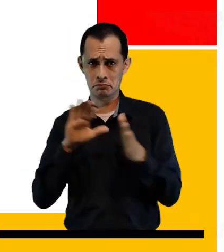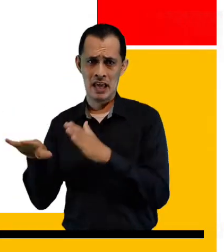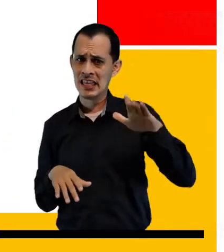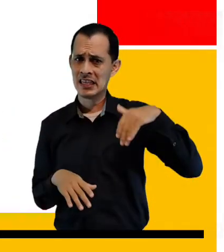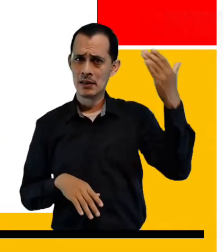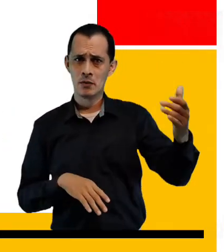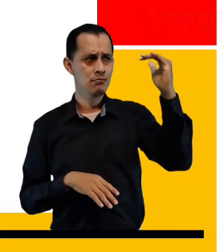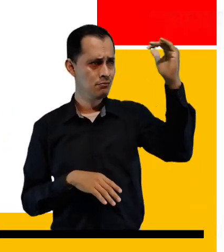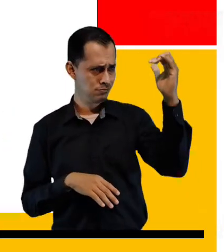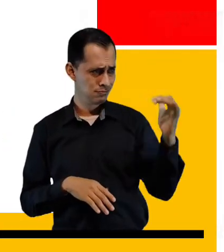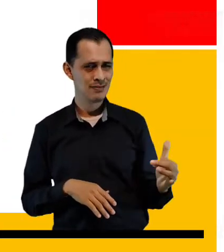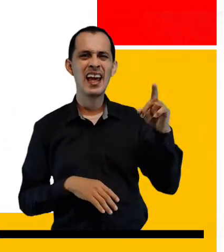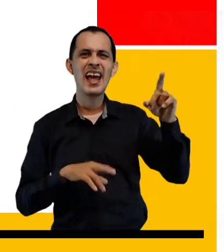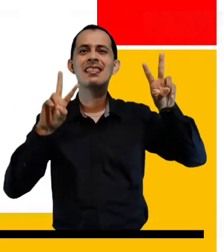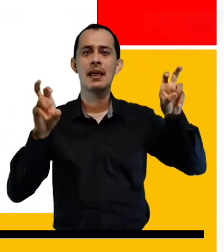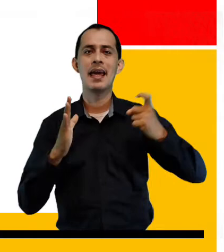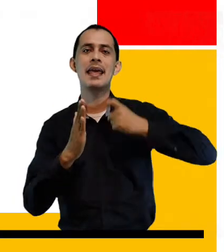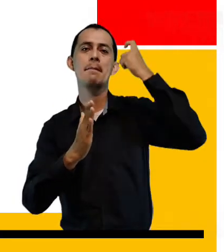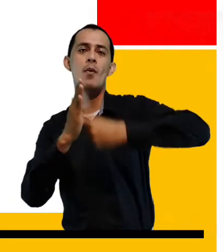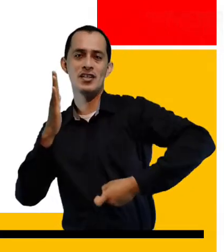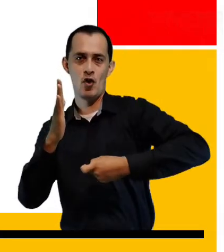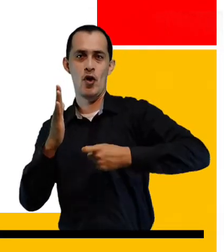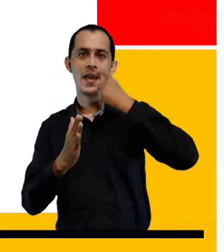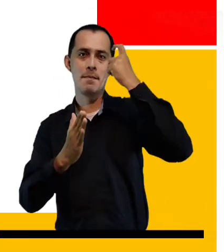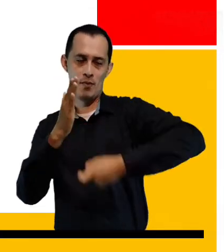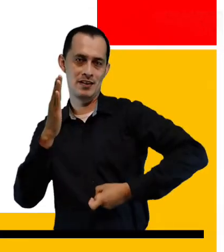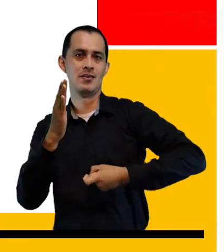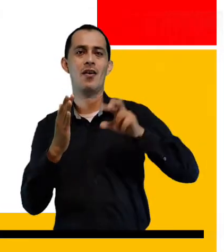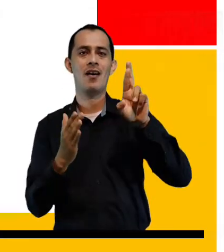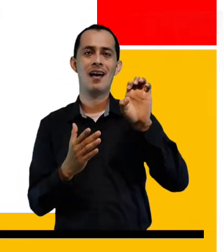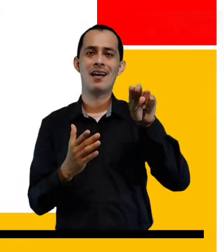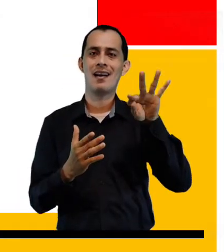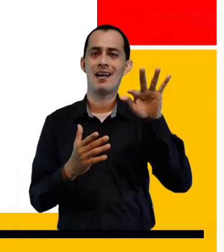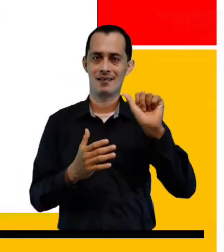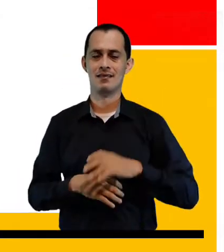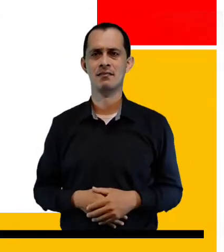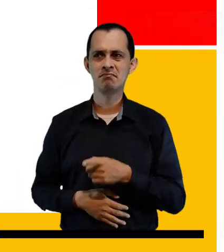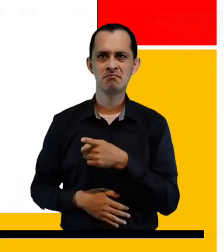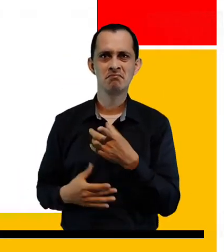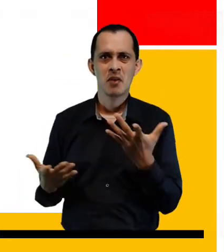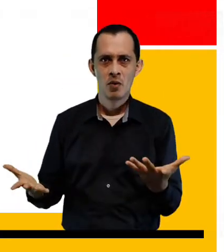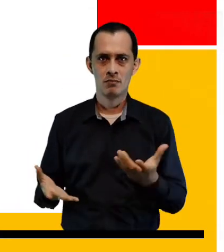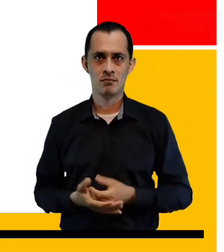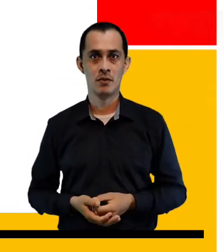declaración de bienes y rentas, esta sección a su vez se divide en tres partes: una con